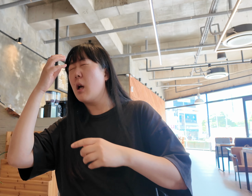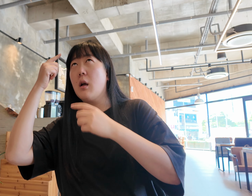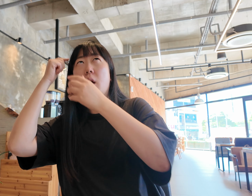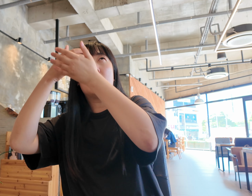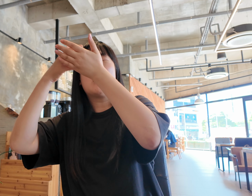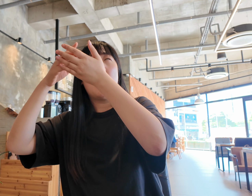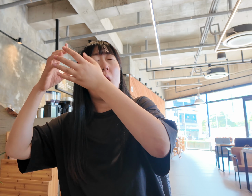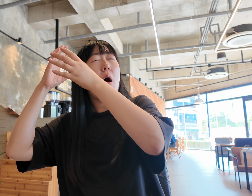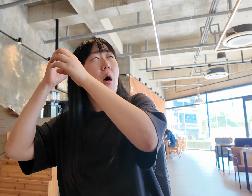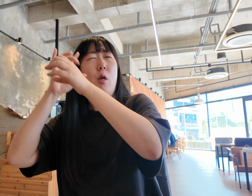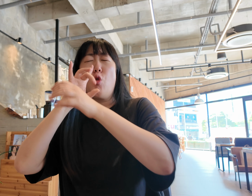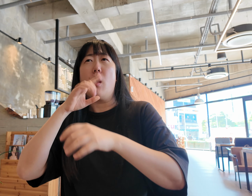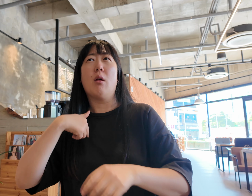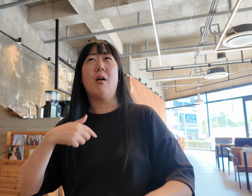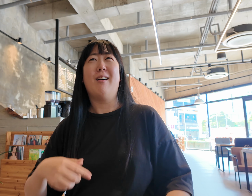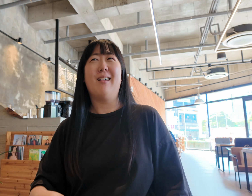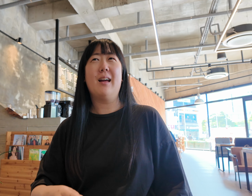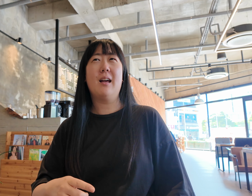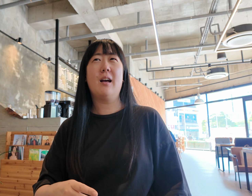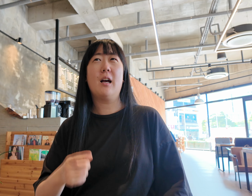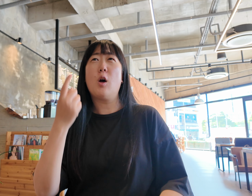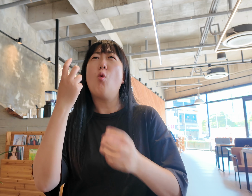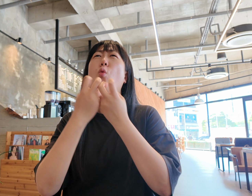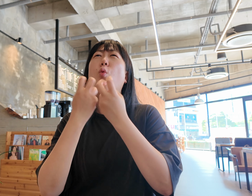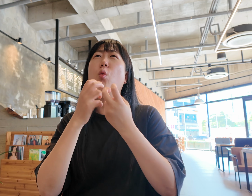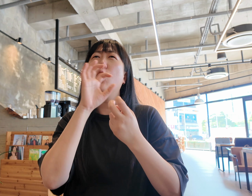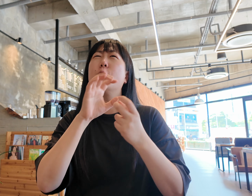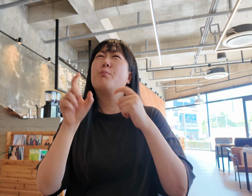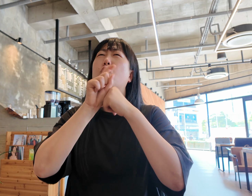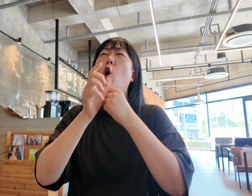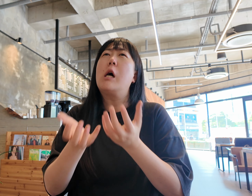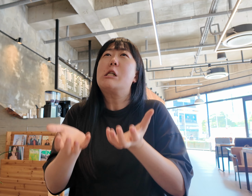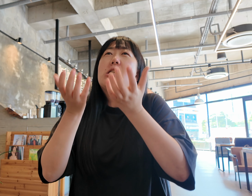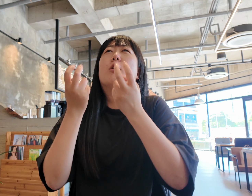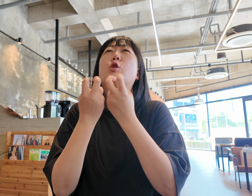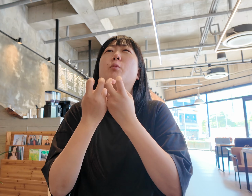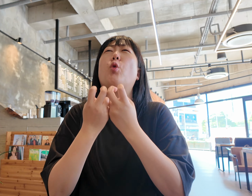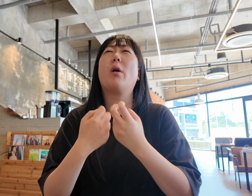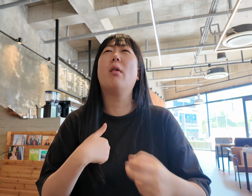が、視覚的な表現には限界があります。 さらに改善する方法はありますか？